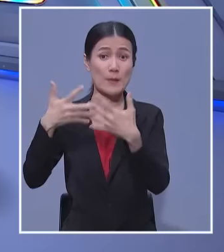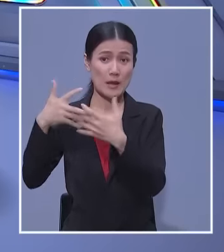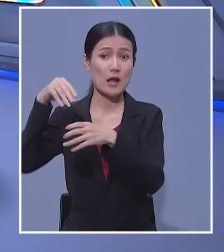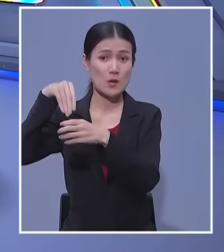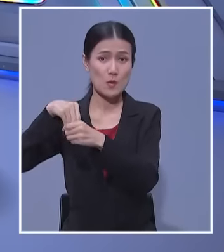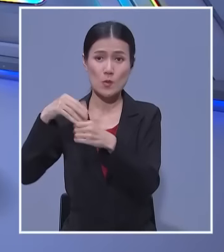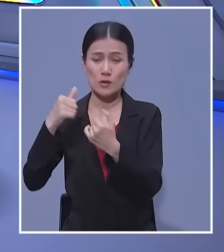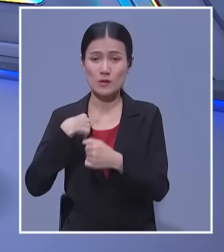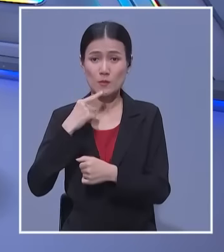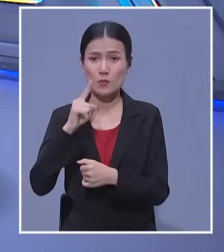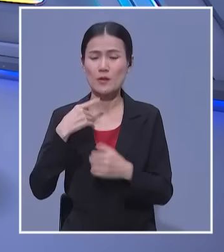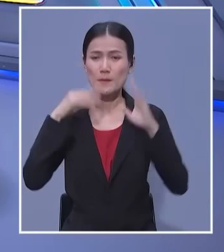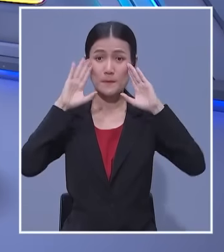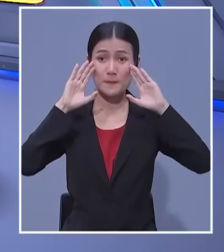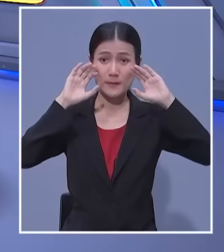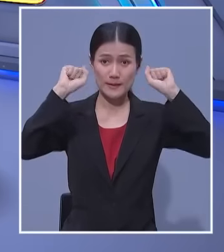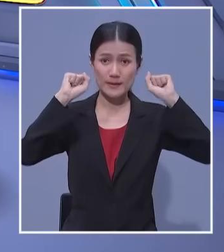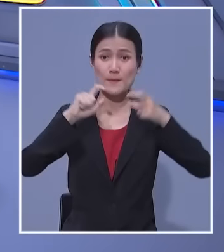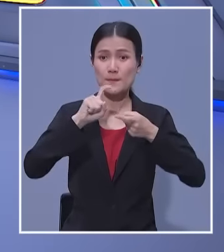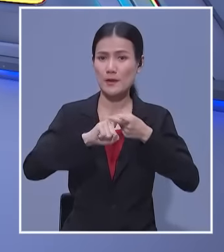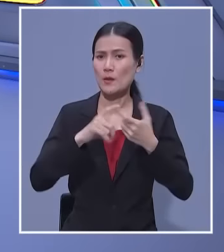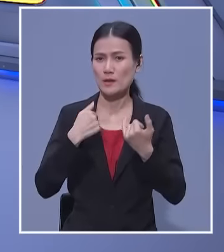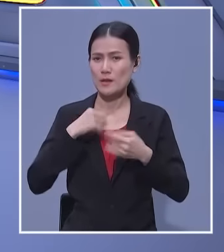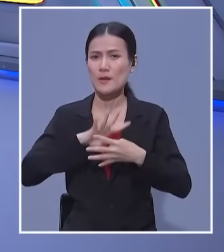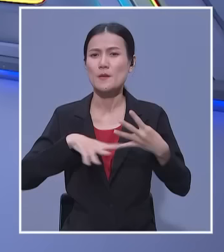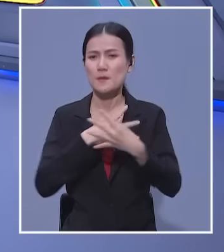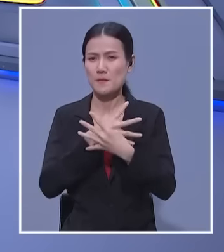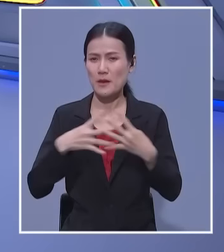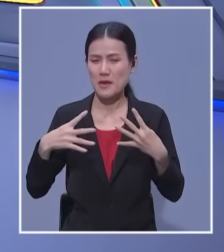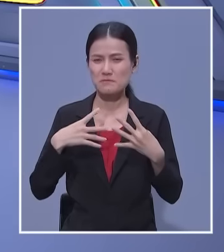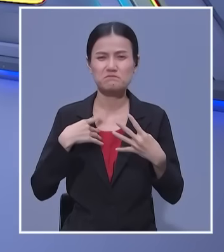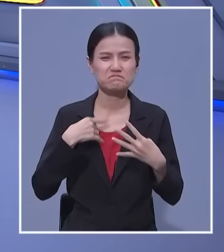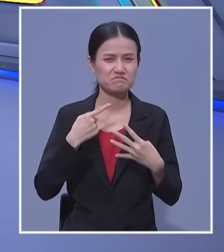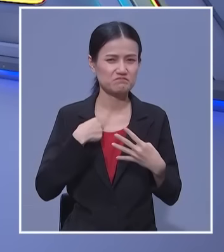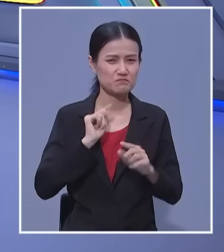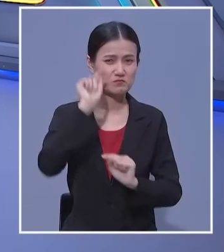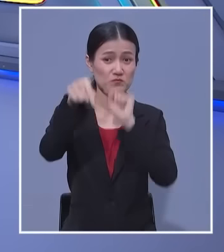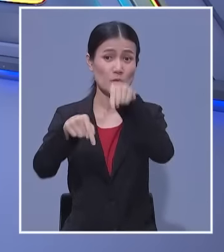ประธานาธิบดีปูตินค่ะเตรียมแผนตอบโต้กลับ ยูเครนแล้วหลังจากที่ยูเครนได้มีการบุกนะ